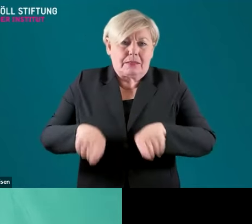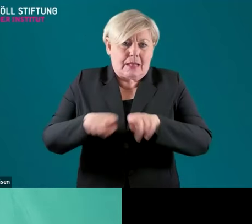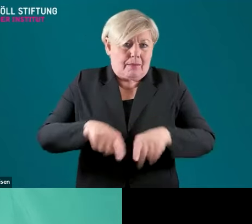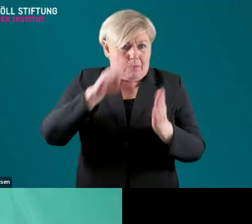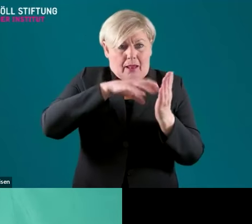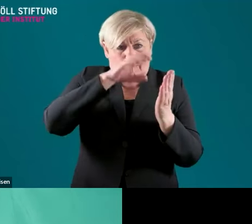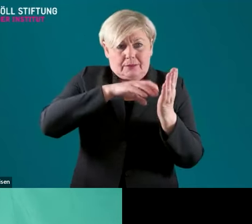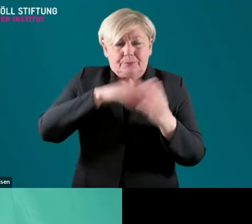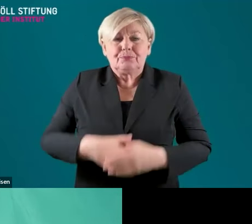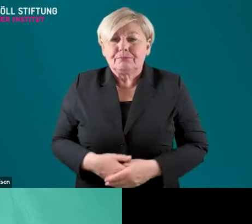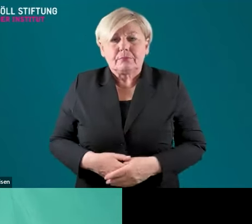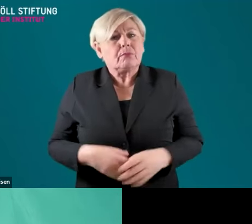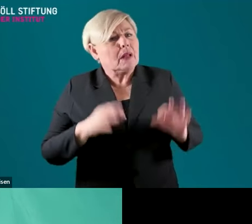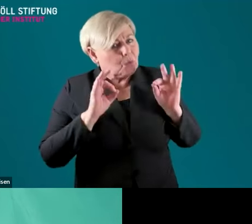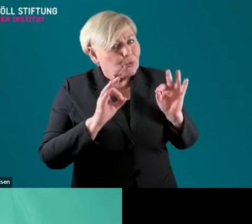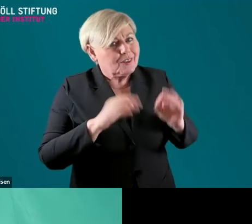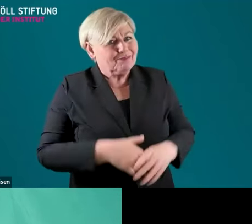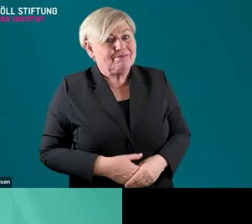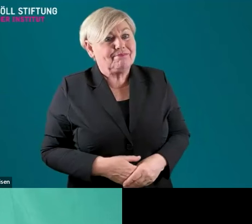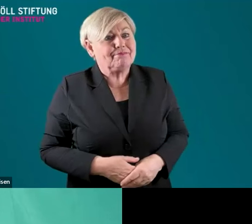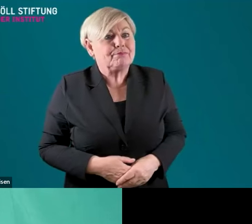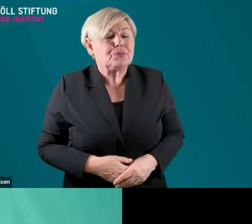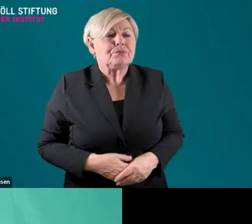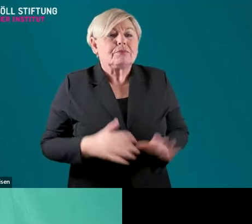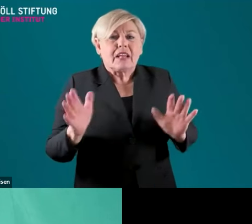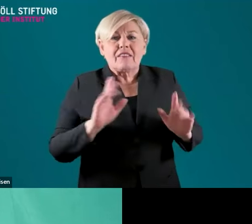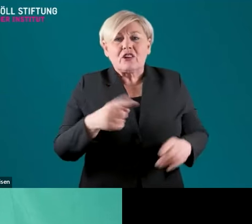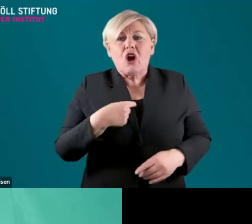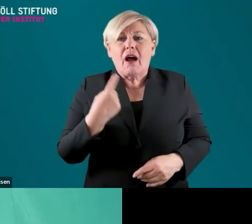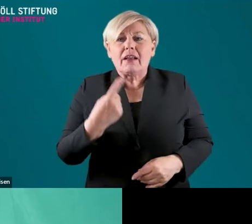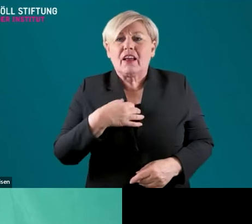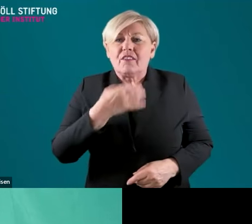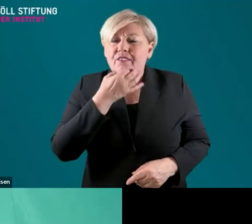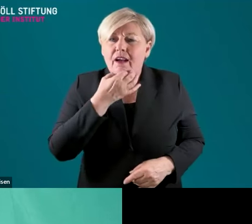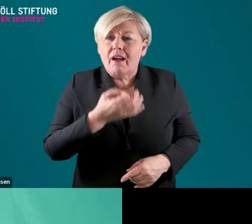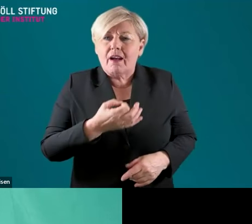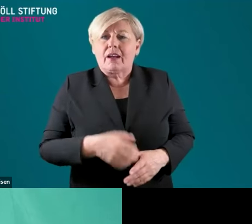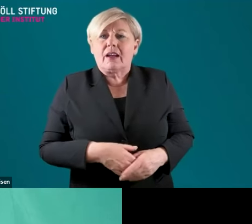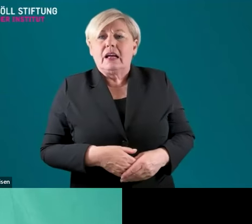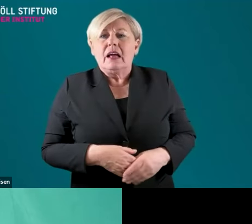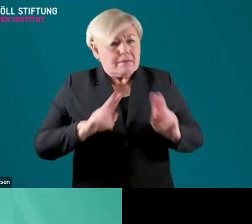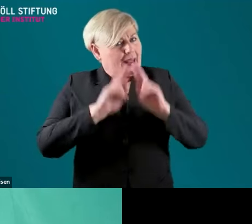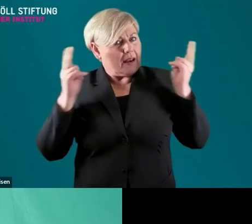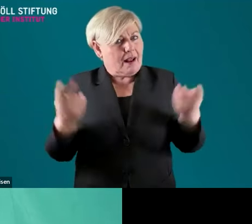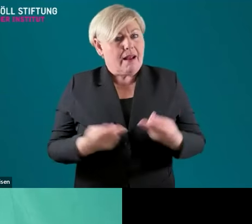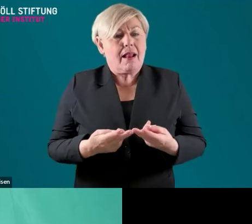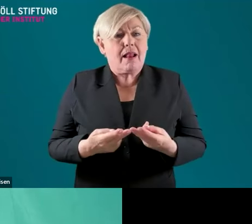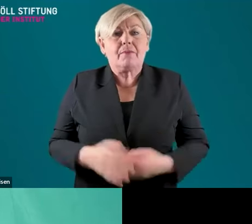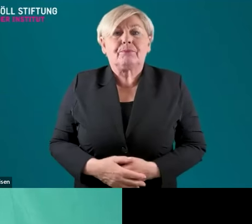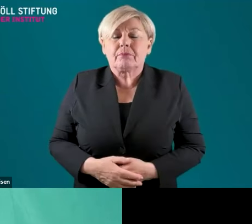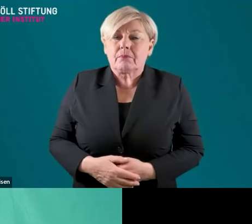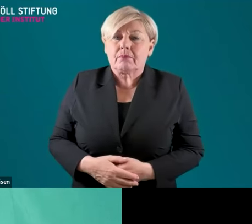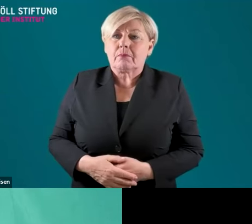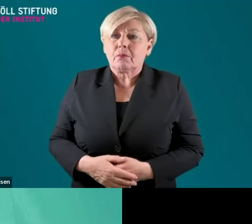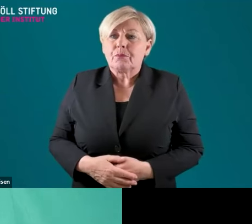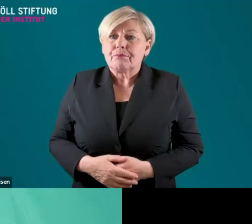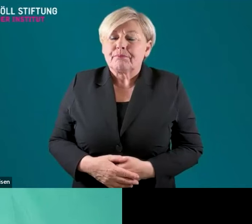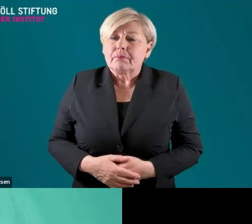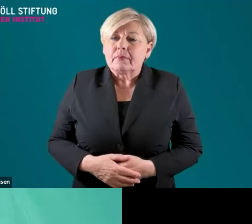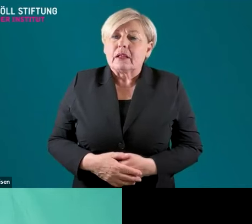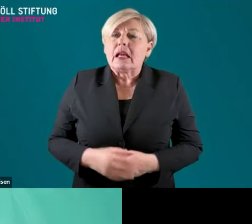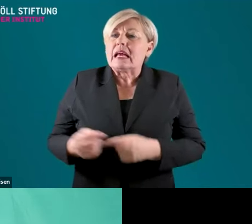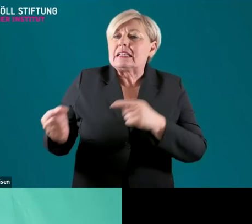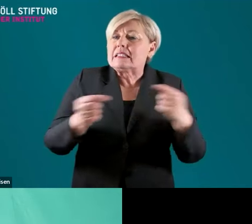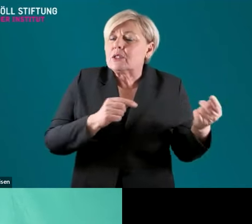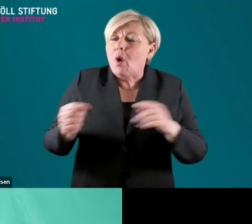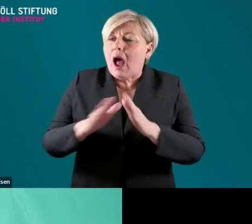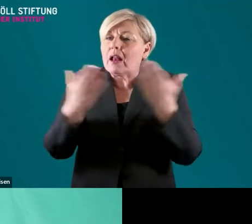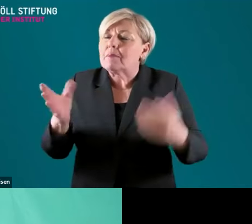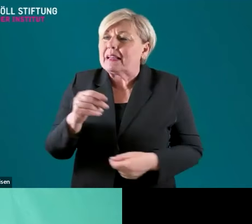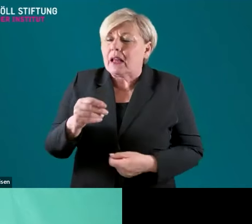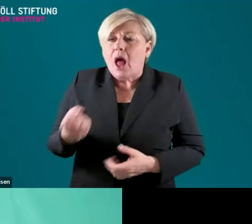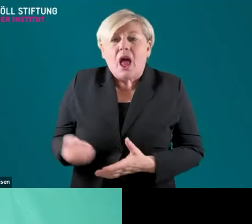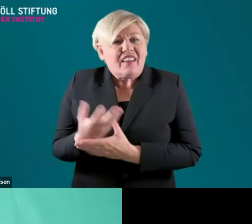Gut. Vielleicht ... ja, es gab noch eine Frage mal generell, ob die Narrative in dem Diskursatlas mit Quellen verbunden sind?